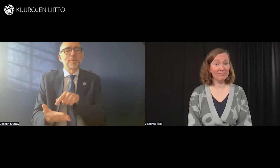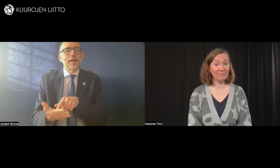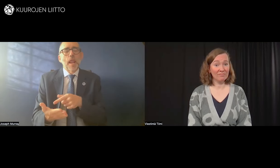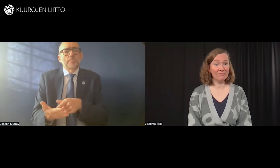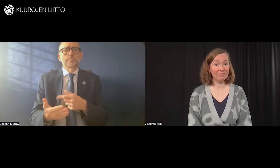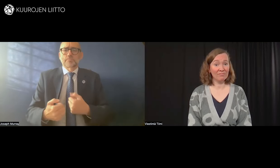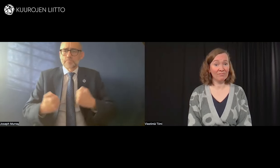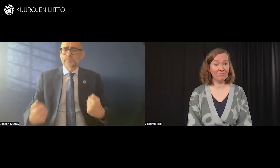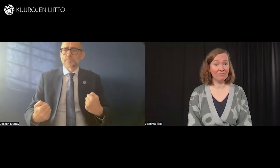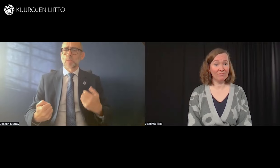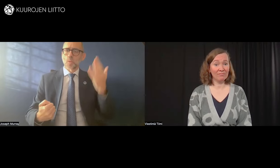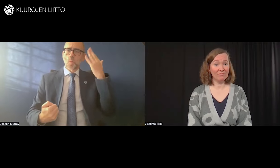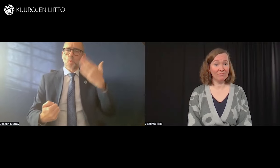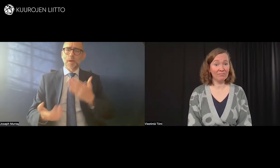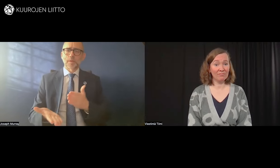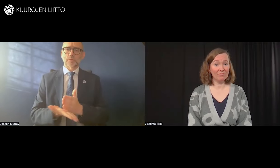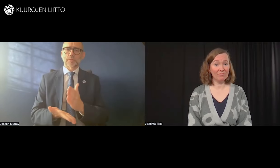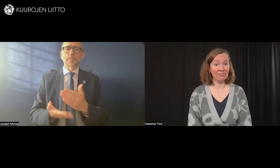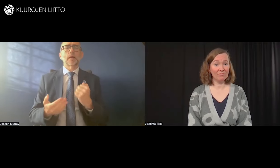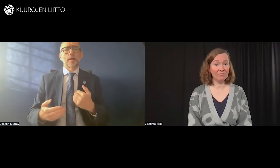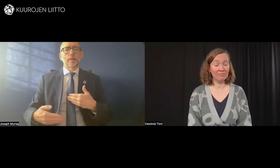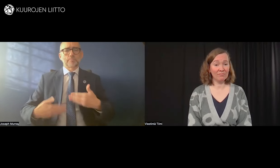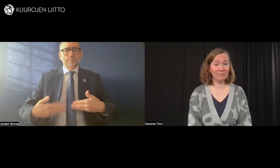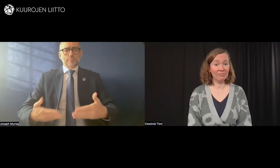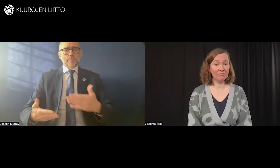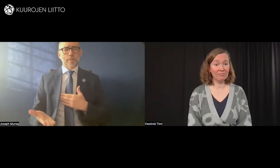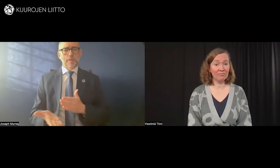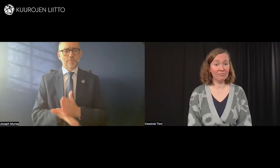Sen tarkoituksena on voimaannuttaa lapsia ja auttaa heitä tietämään oikeutensa.